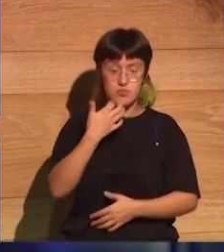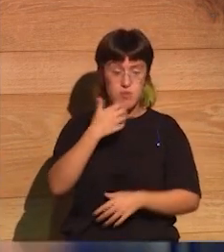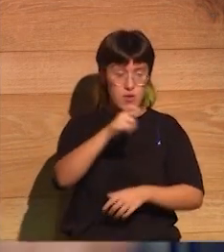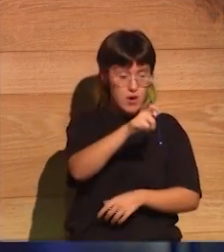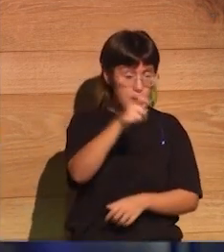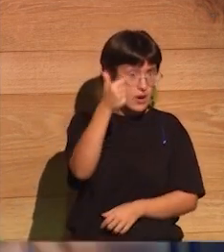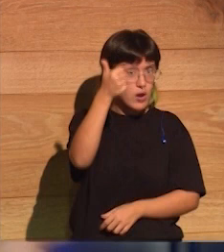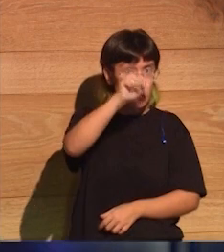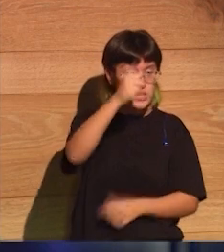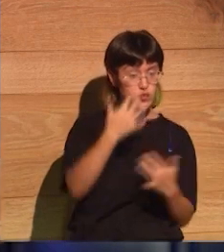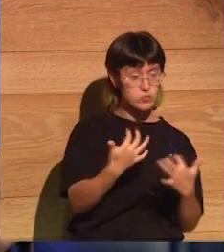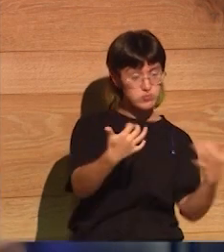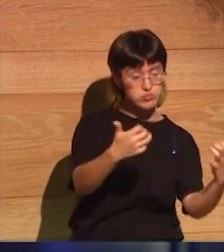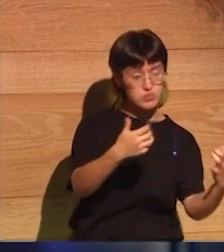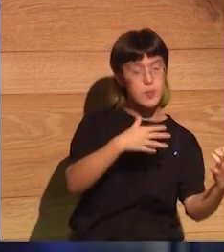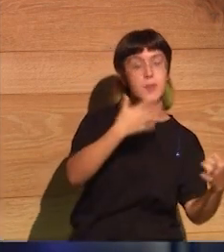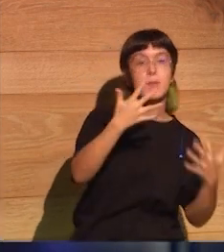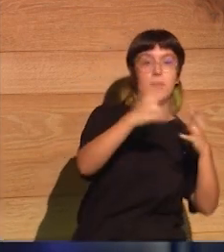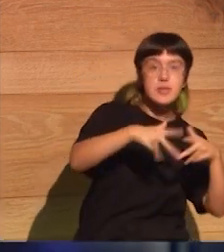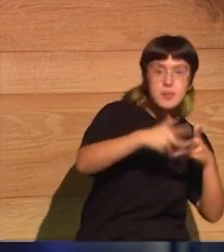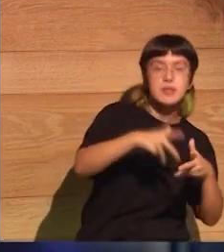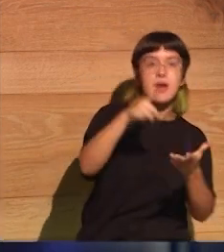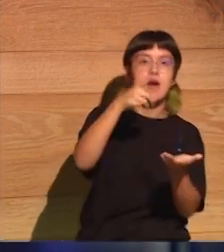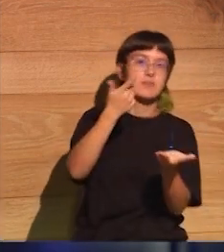matemáticas, lenguas o música, y donde la inteligencia le dice